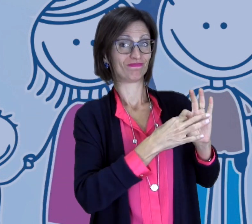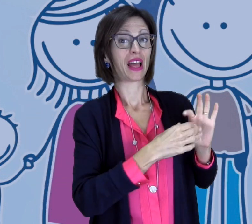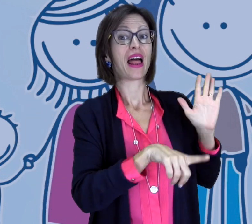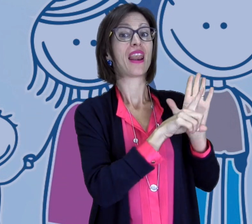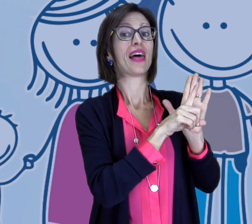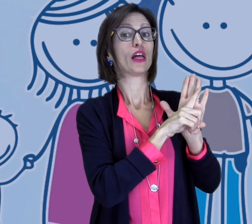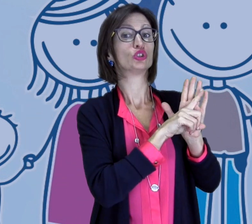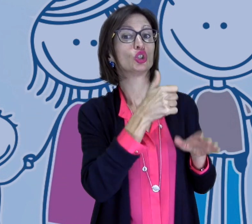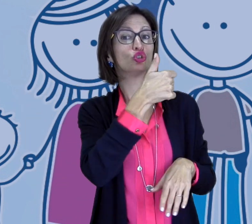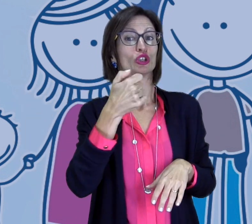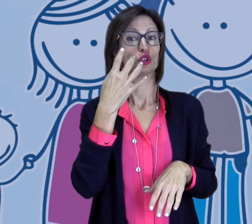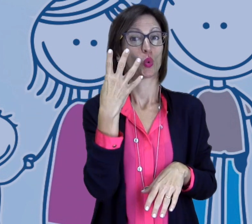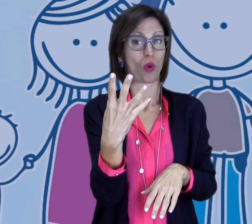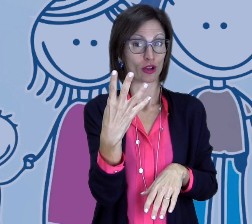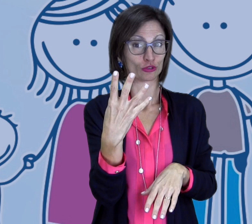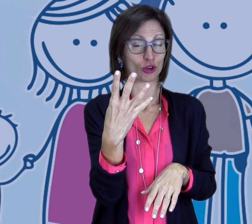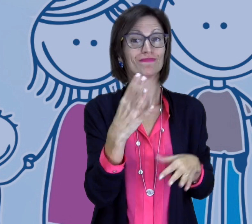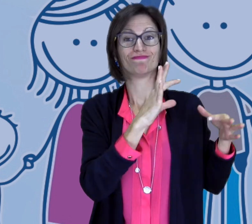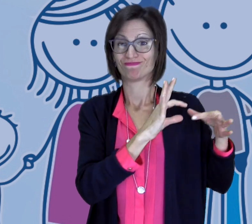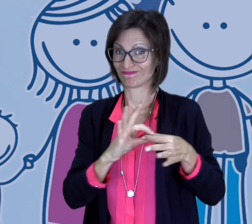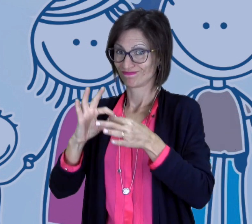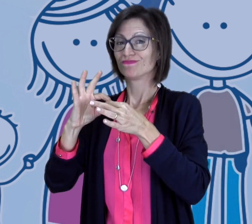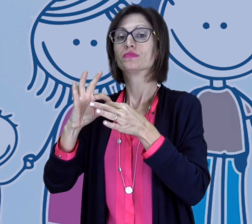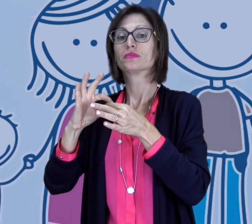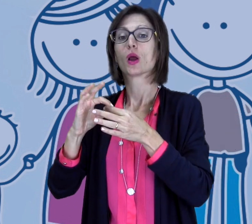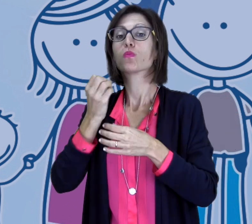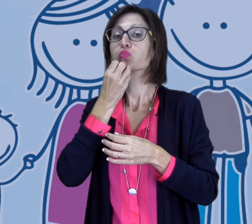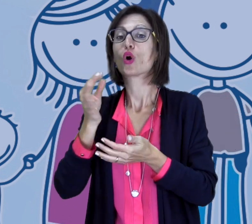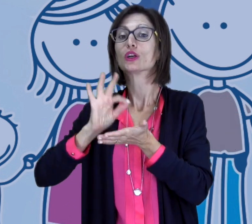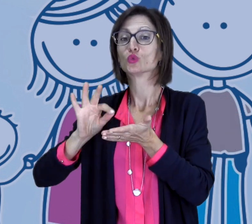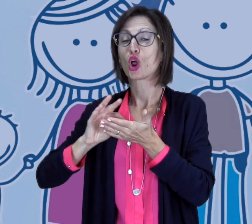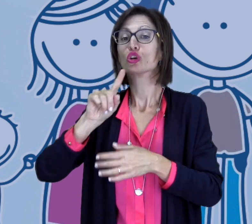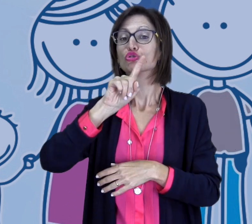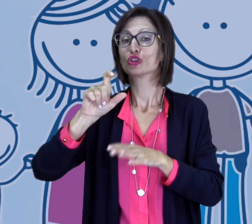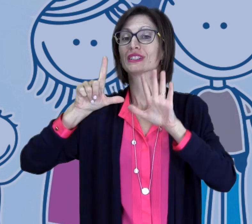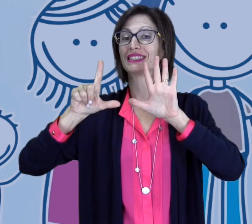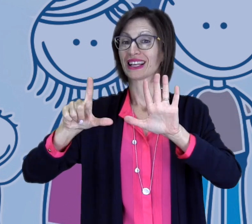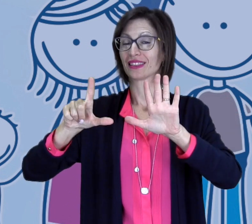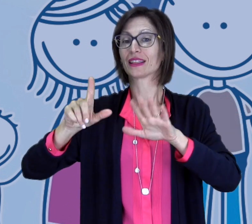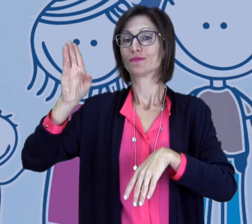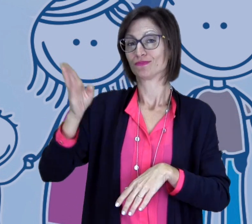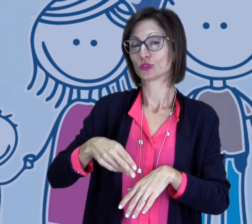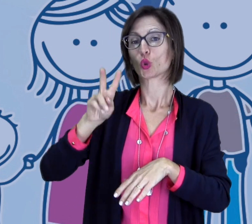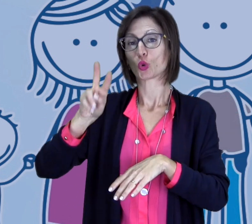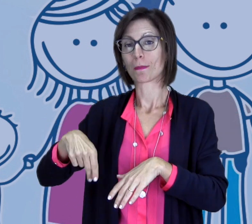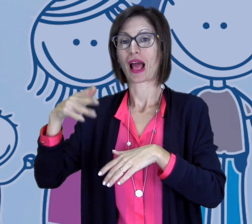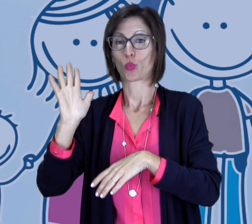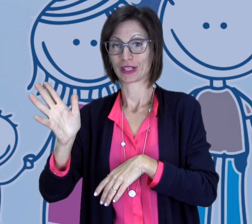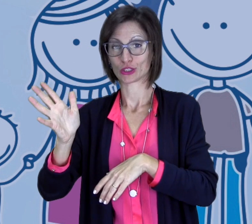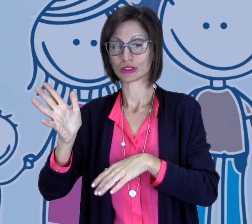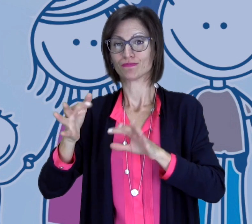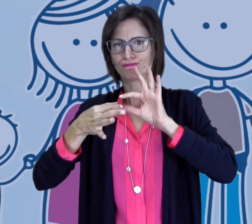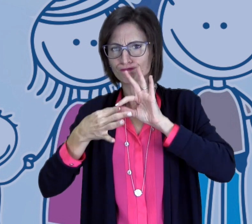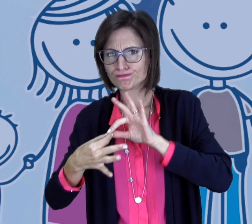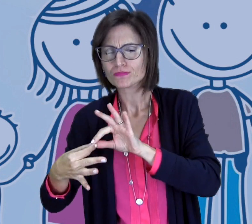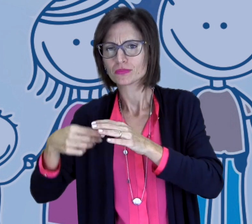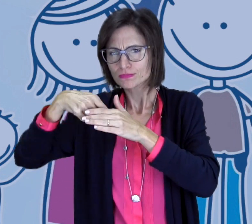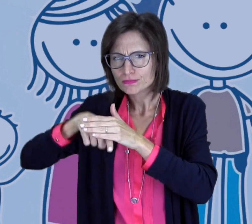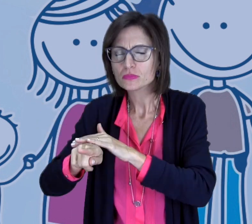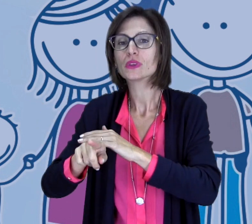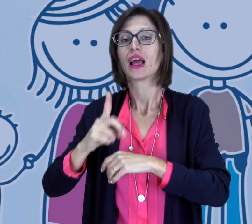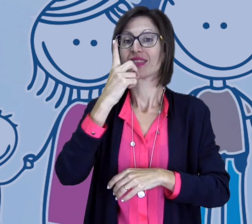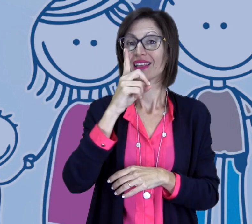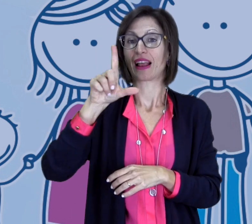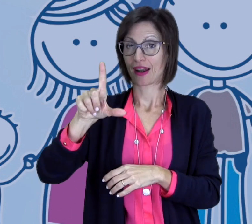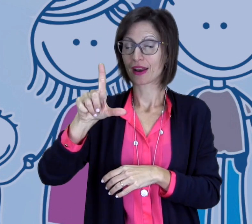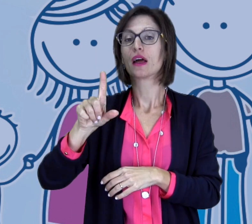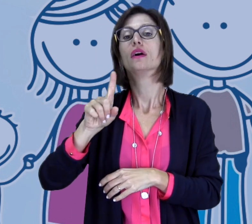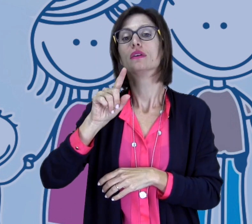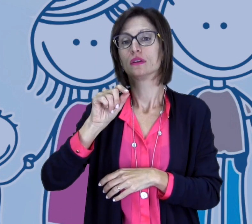dalla buona scuola della L.107/2015 e dal dl. 66/2017.